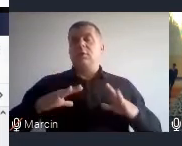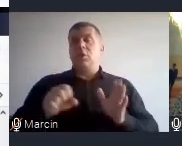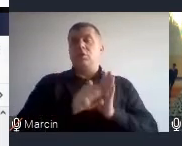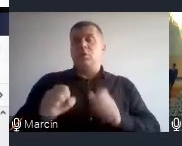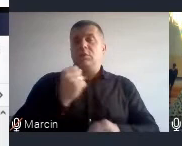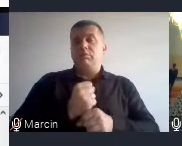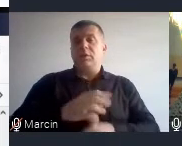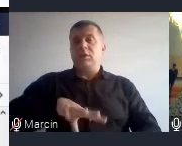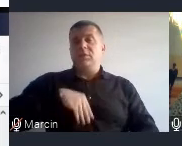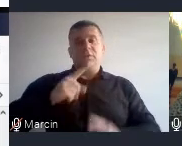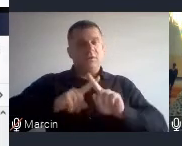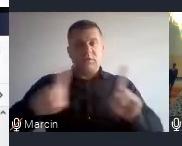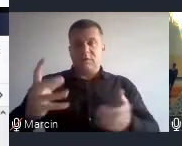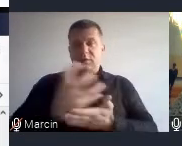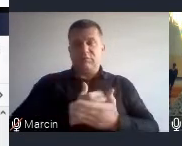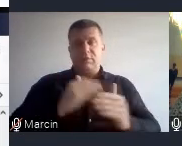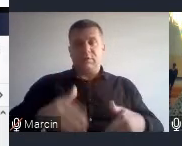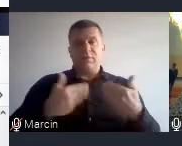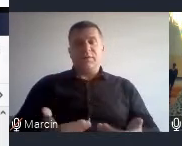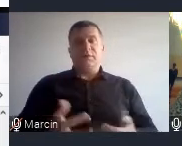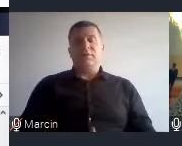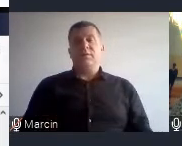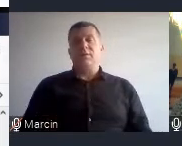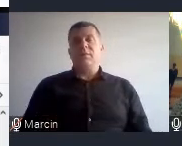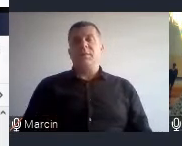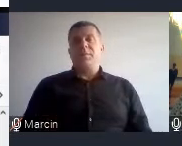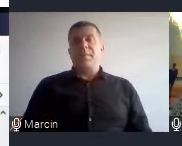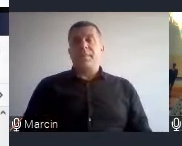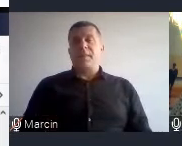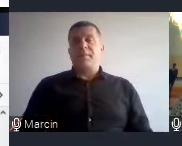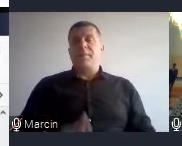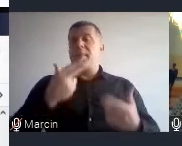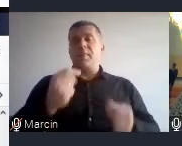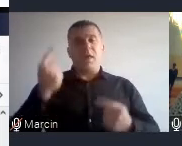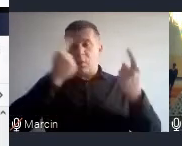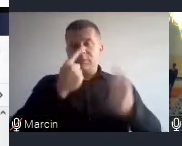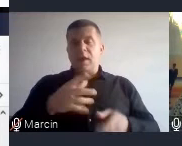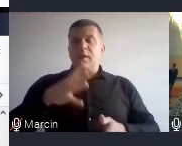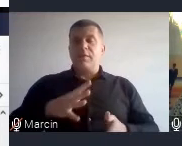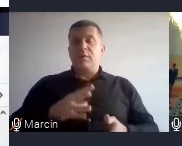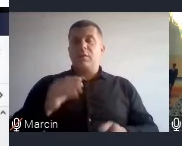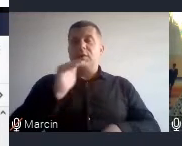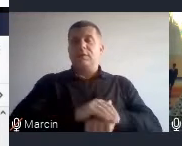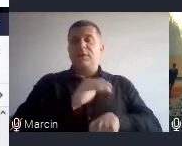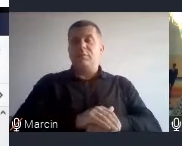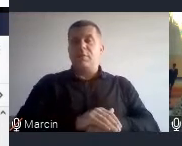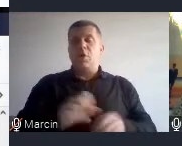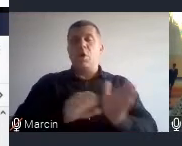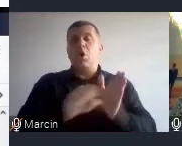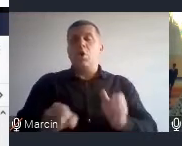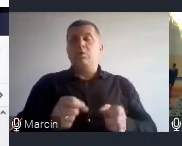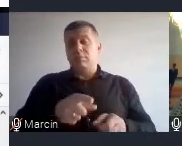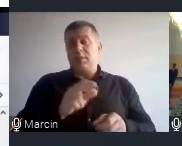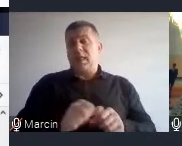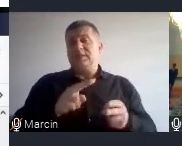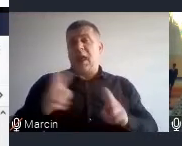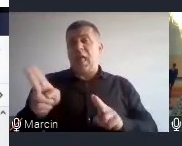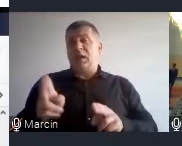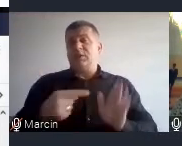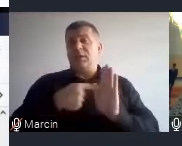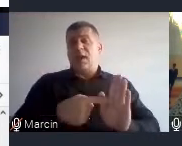w święto i nie uwzględniają wartości zamówienia od której zależy termin publikacji,